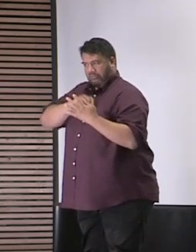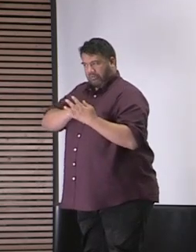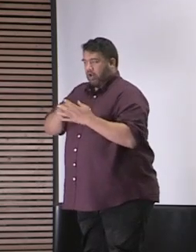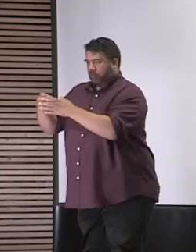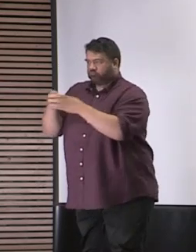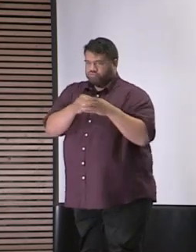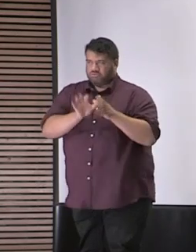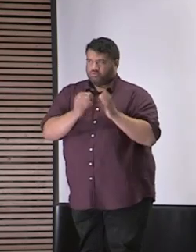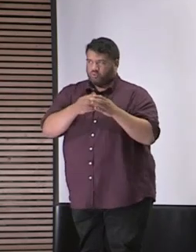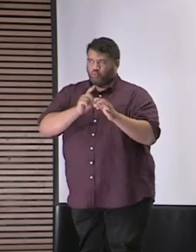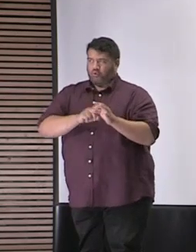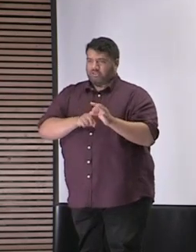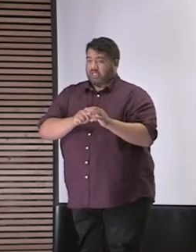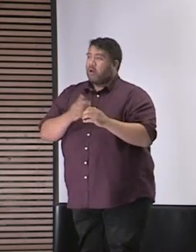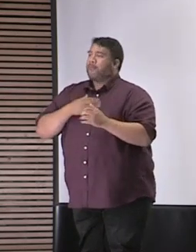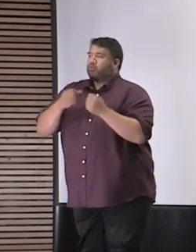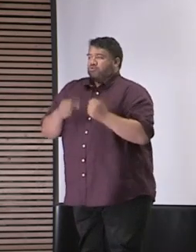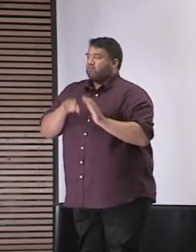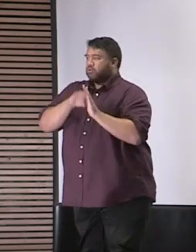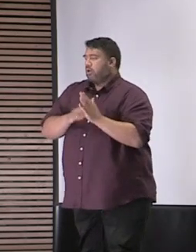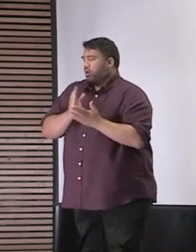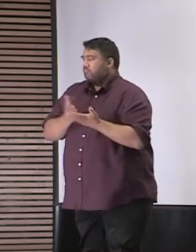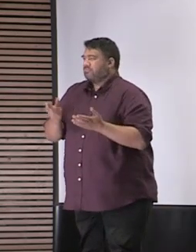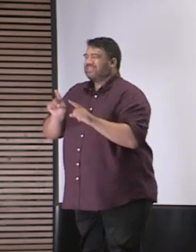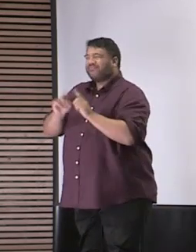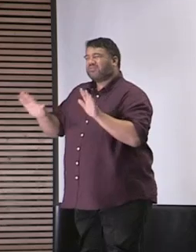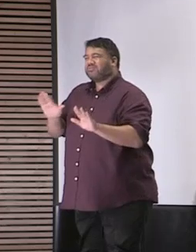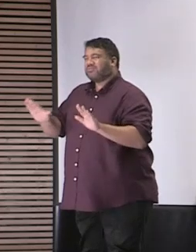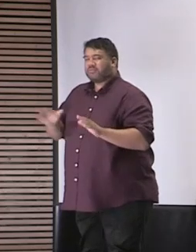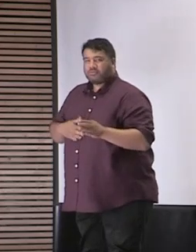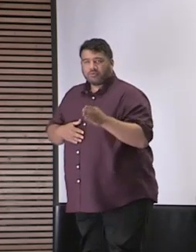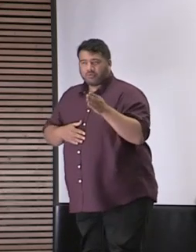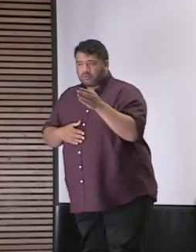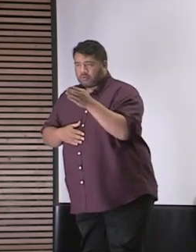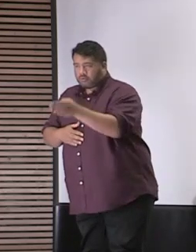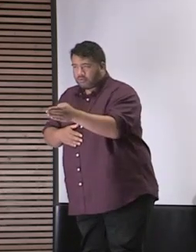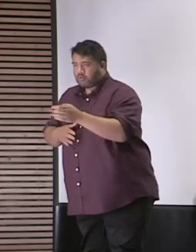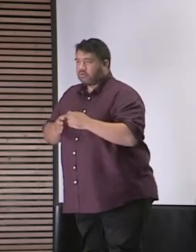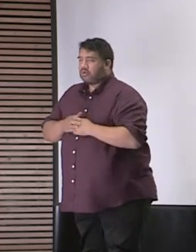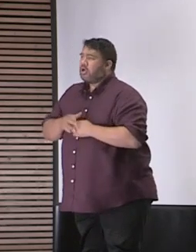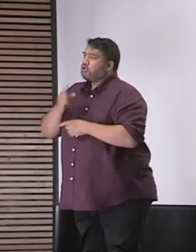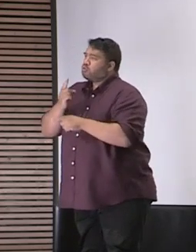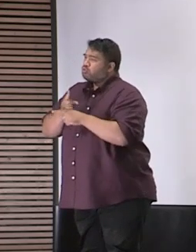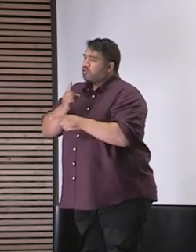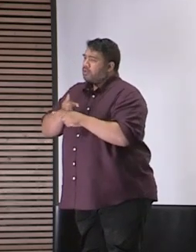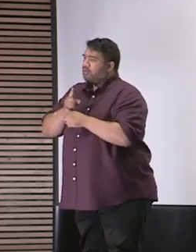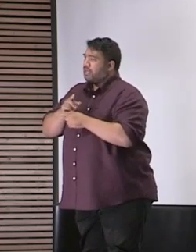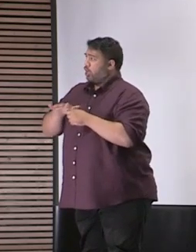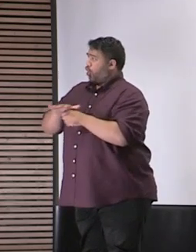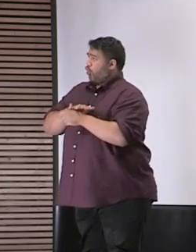que pusimos nuestros primeros controles fronterizos, en